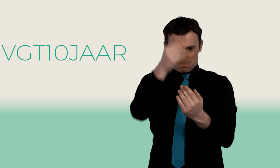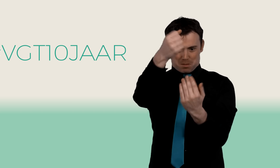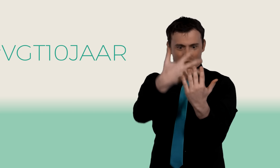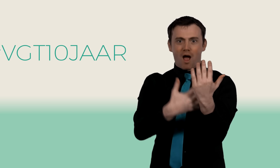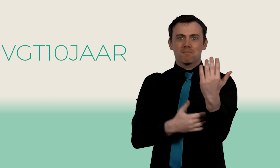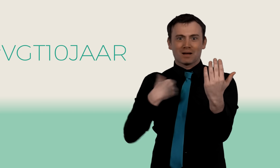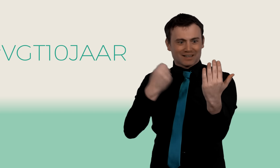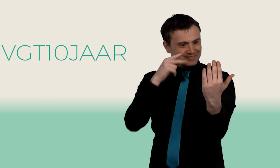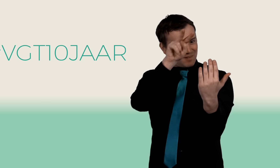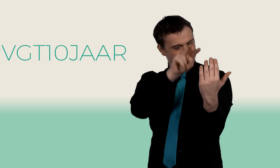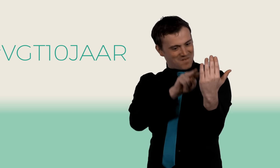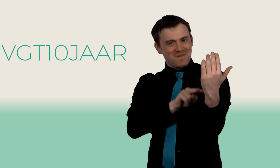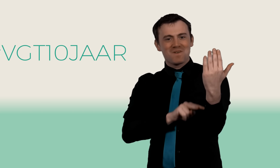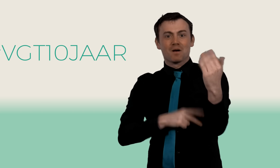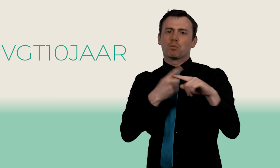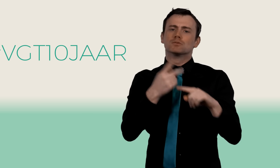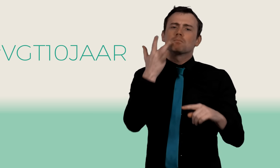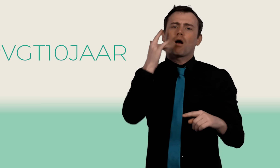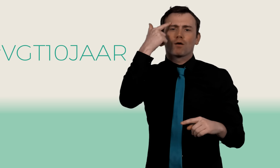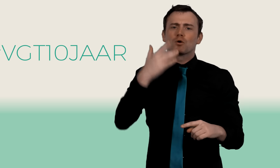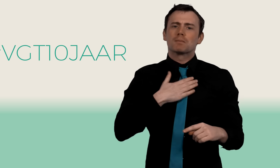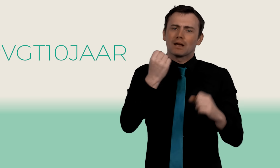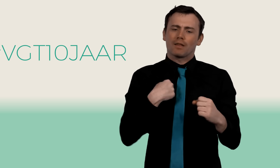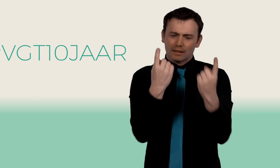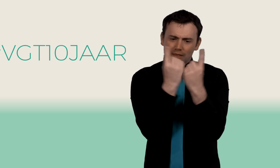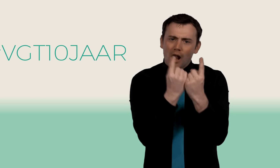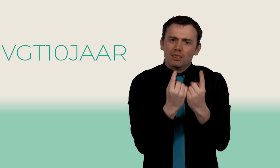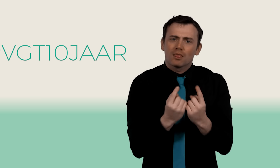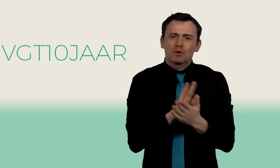die iedereen kan bekijken en bewonderen. Ook voor mij is dat gemakkelijker,